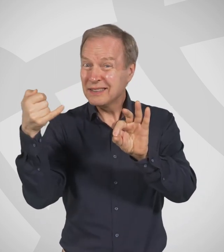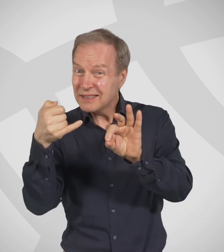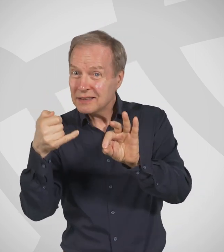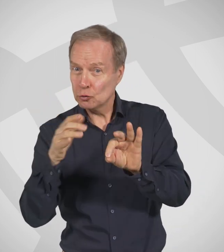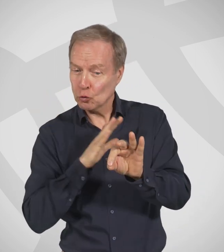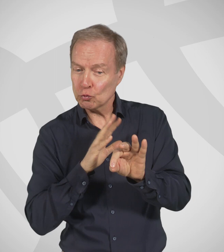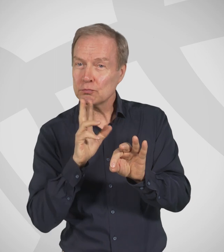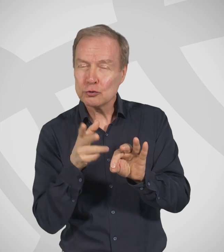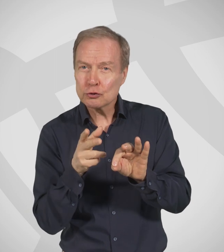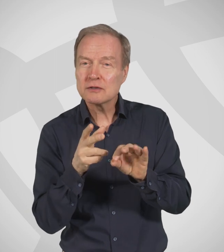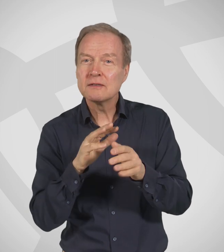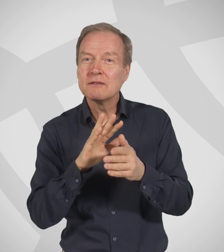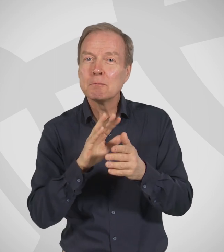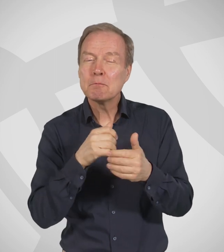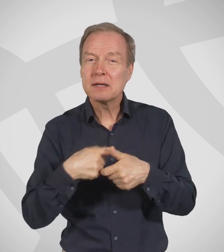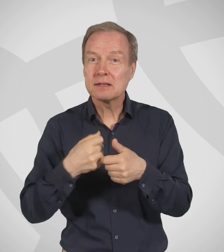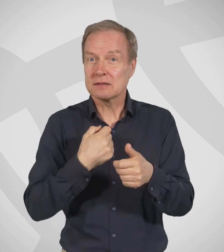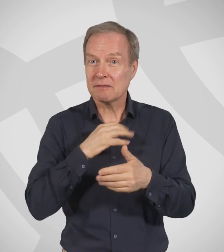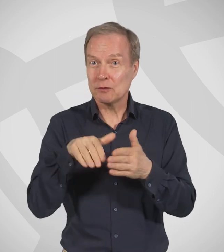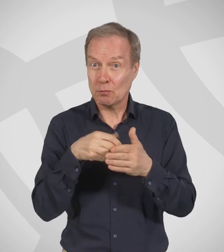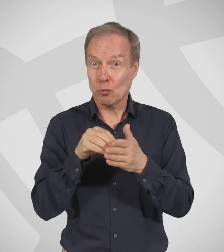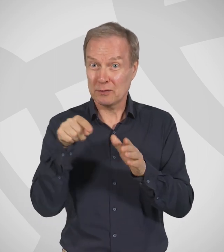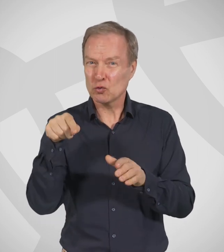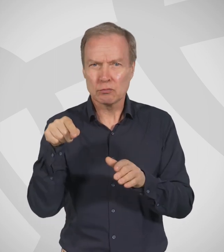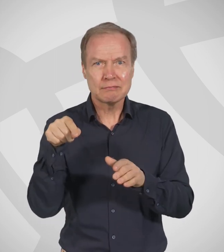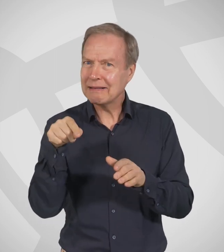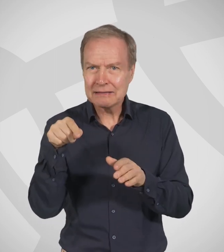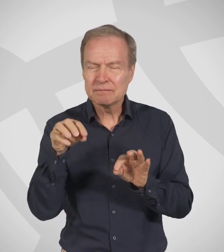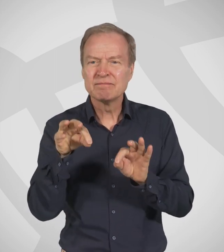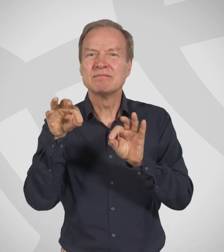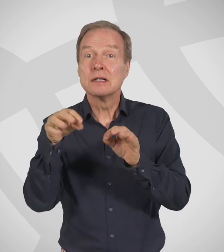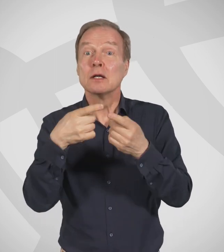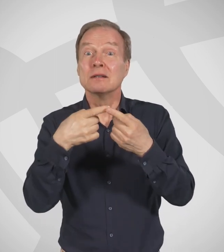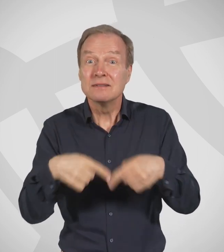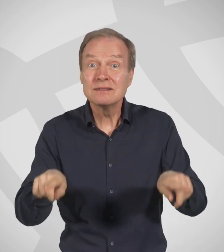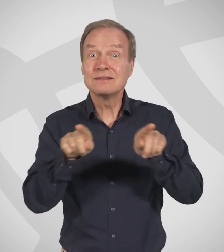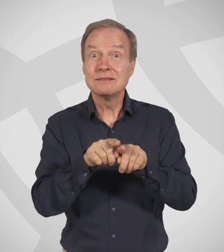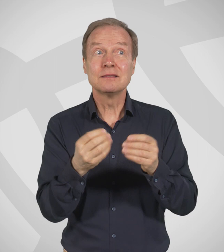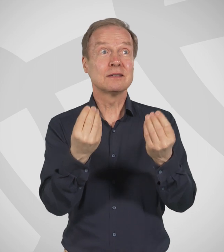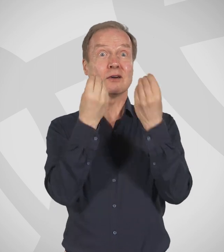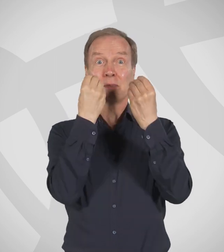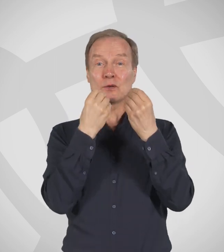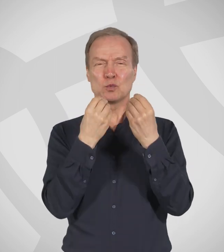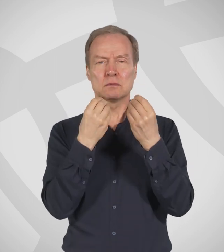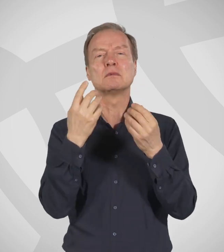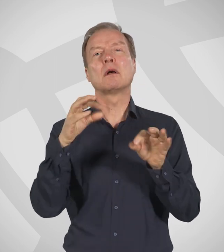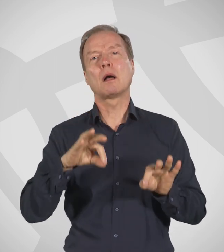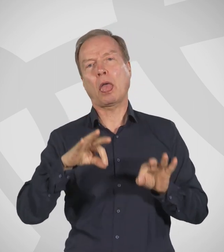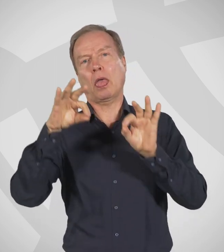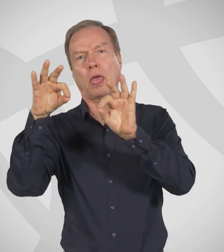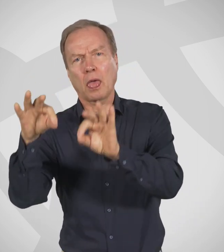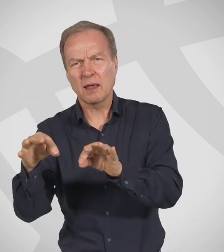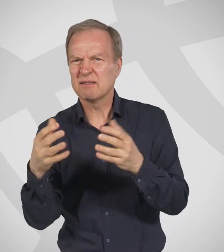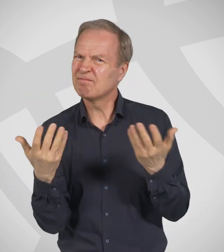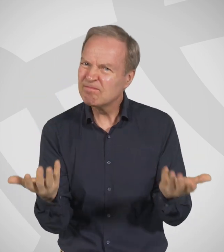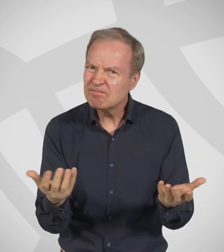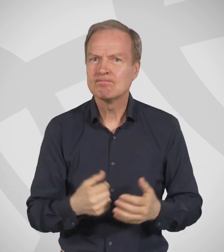mikä tulee vaikeuttamaan perheiden viittomakielen opetuksen toteuttamista.